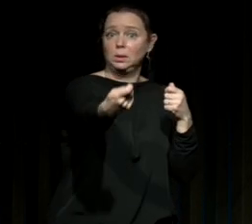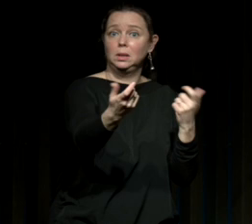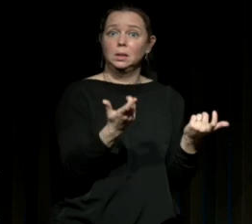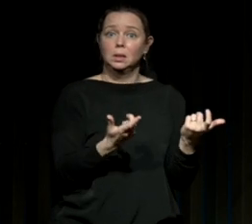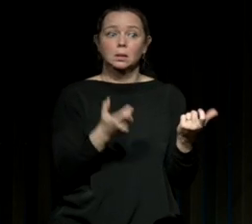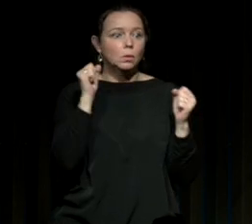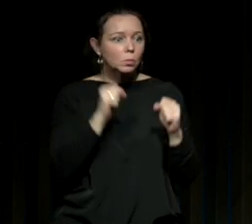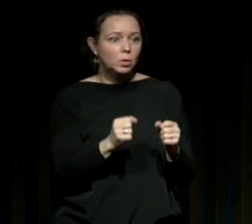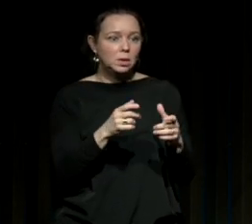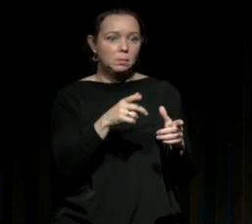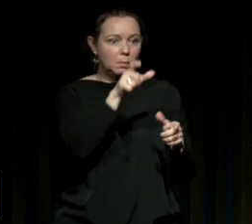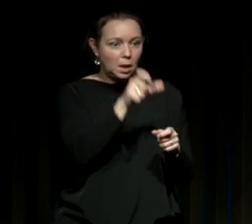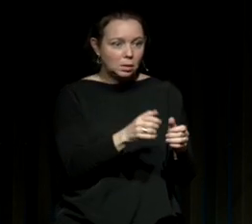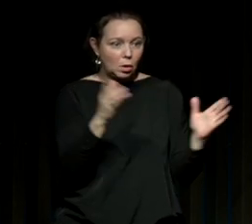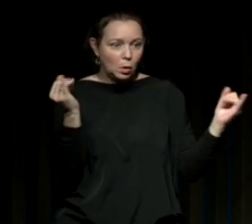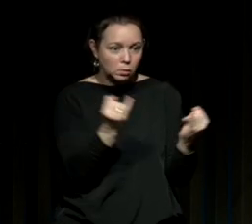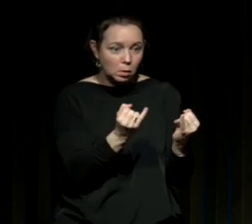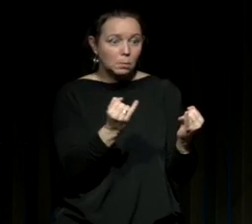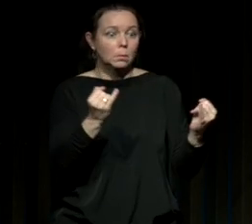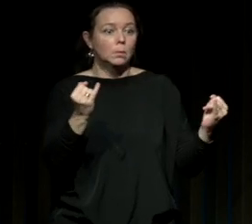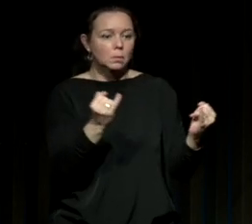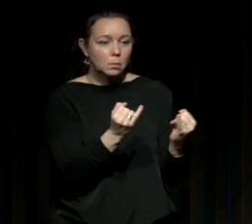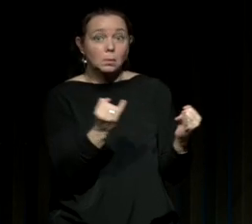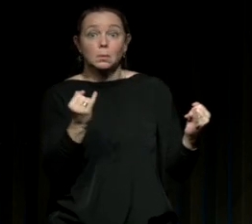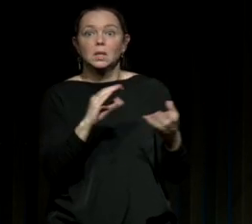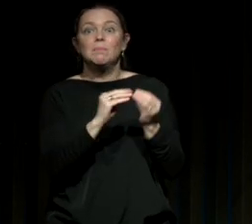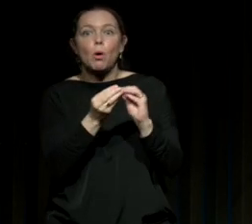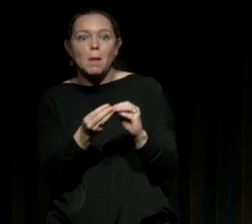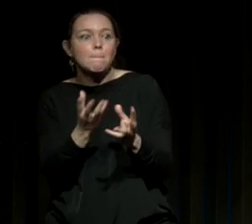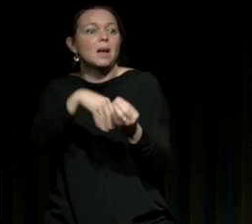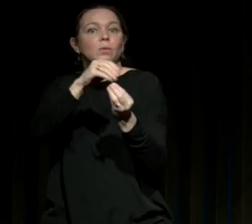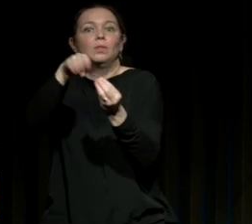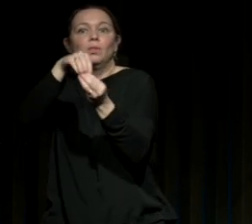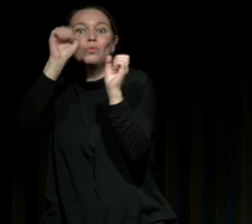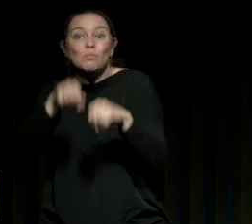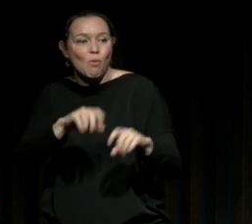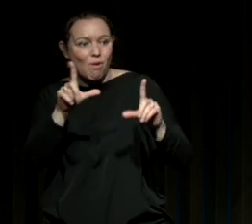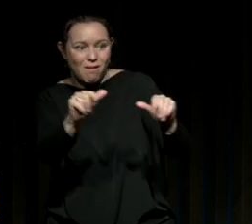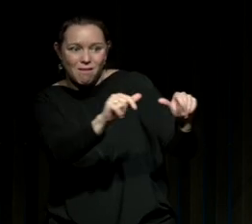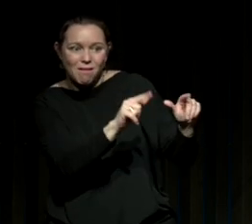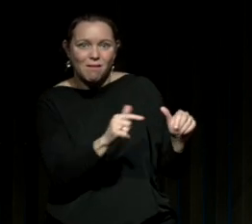poids on peut revoir apparaître les comorbidités les complications on peut re re voilà l'obésité